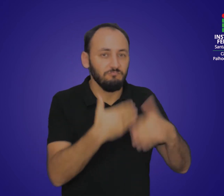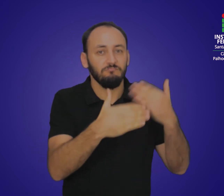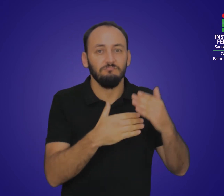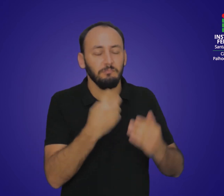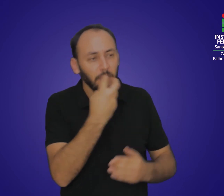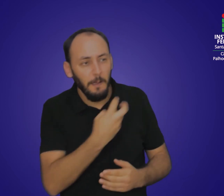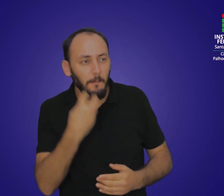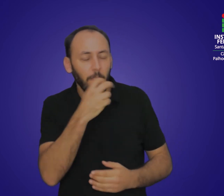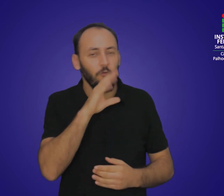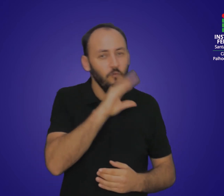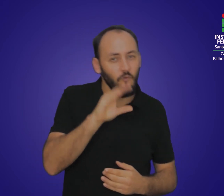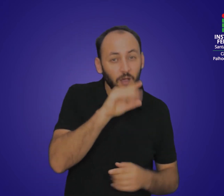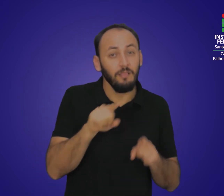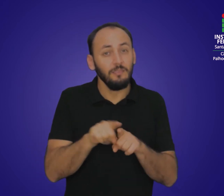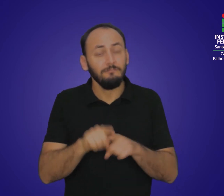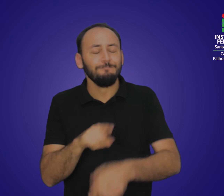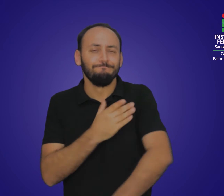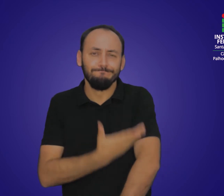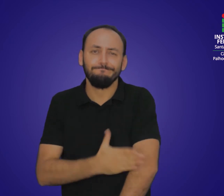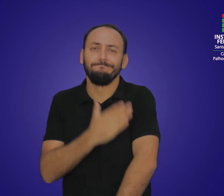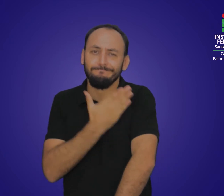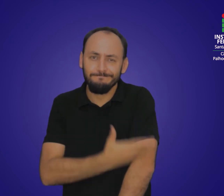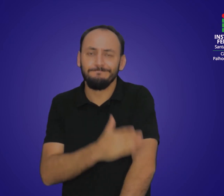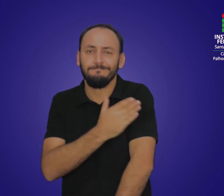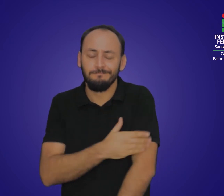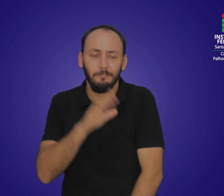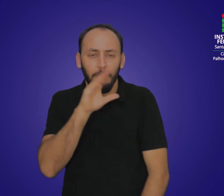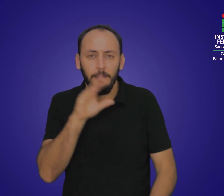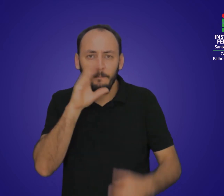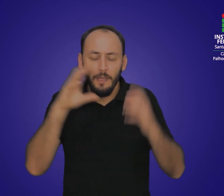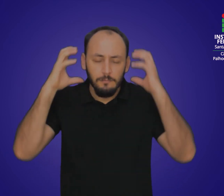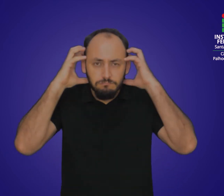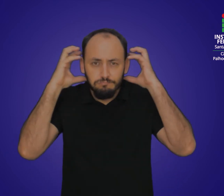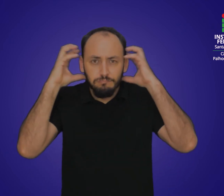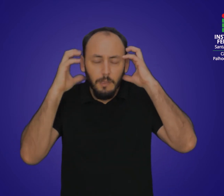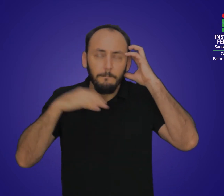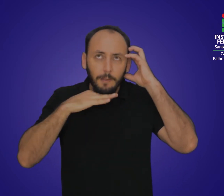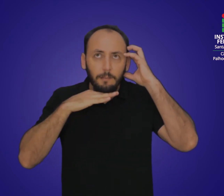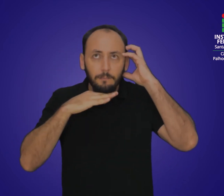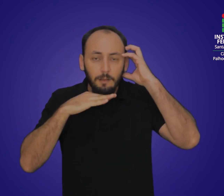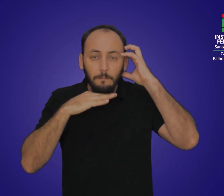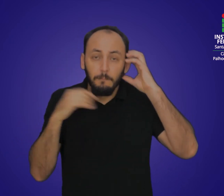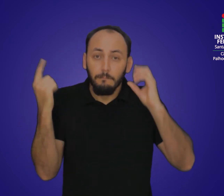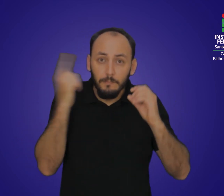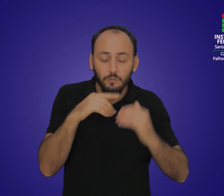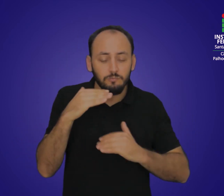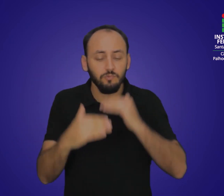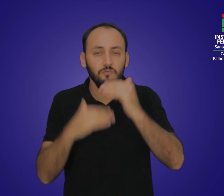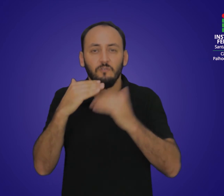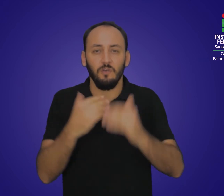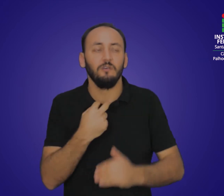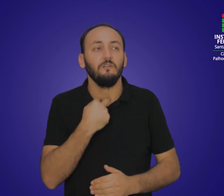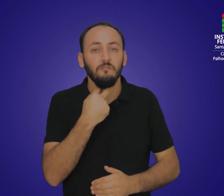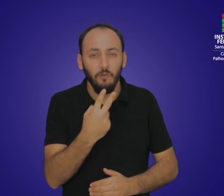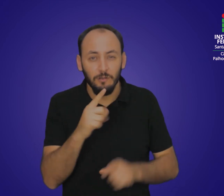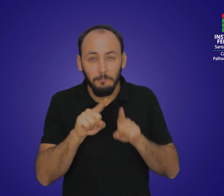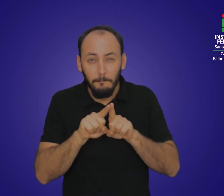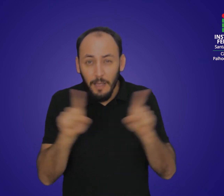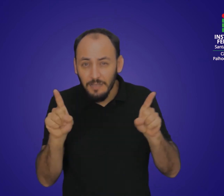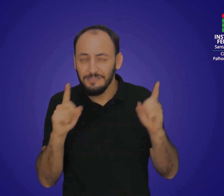Preferem oralizar. Depois de muita prática e com a ajuda de fonoaudiólogos, eles pronunciam palavras para desenvolver a voz.